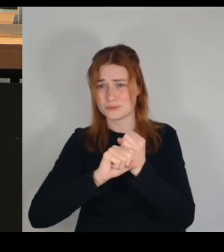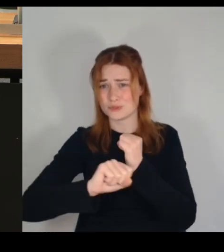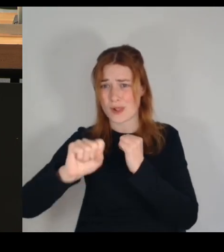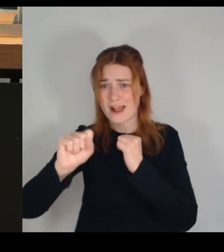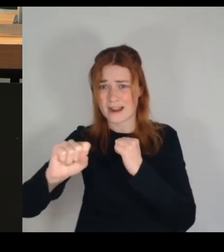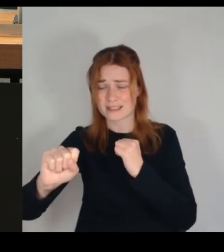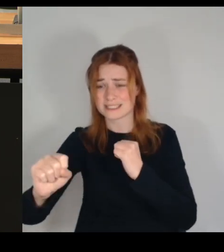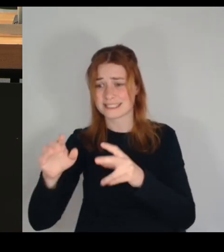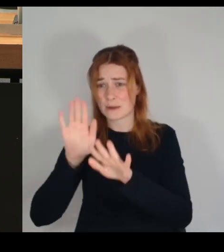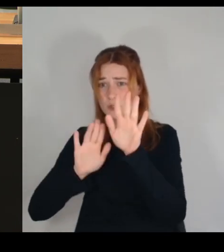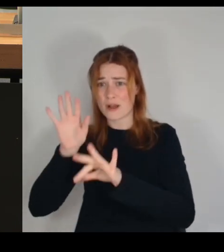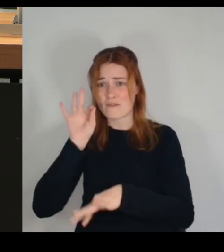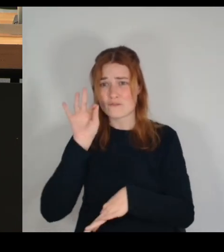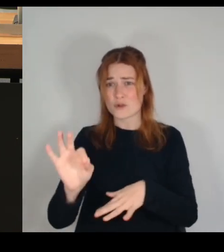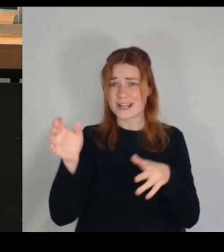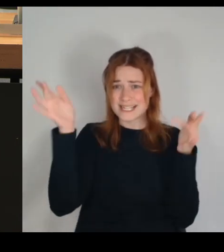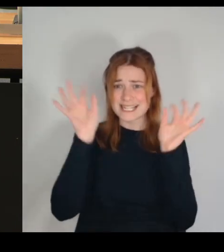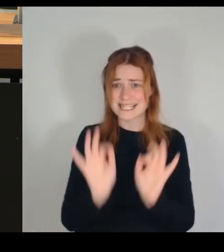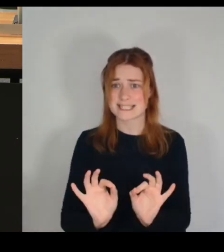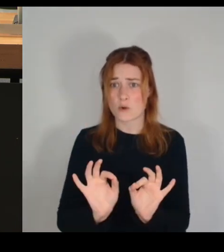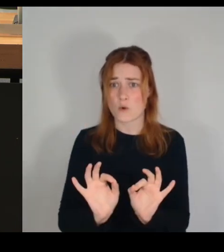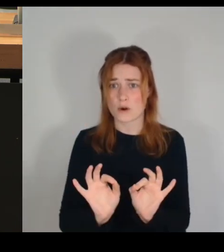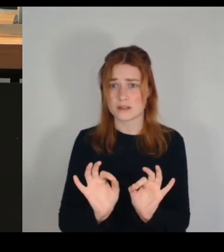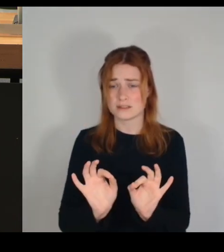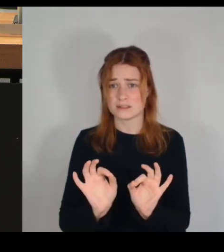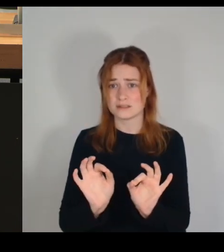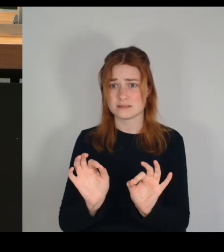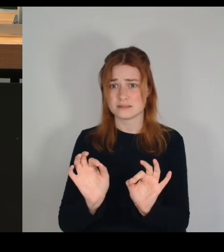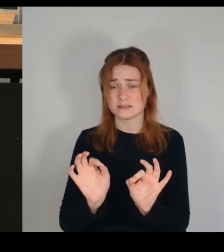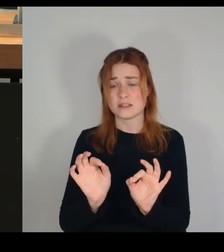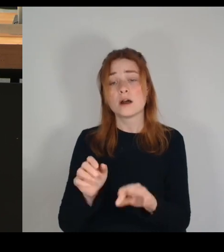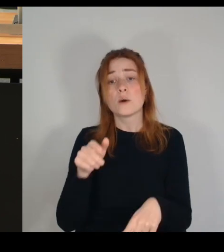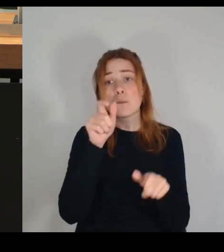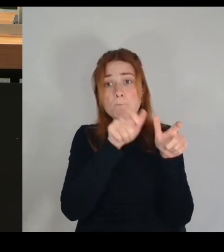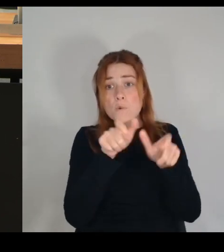BürgerInnenbeteiligung ist ein Teil von demokratischer Beteiligung, von